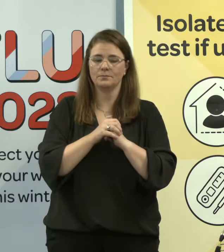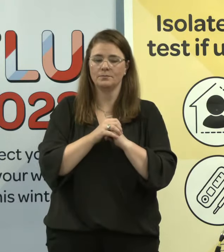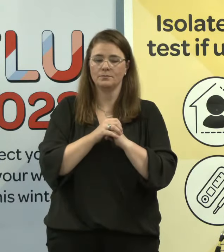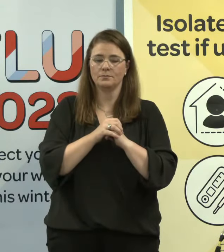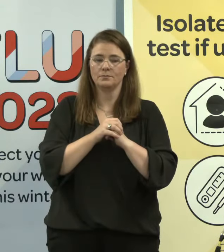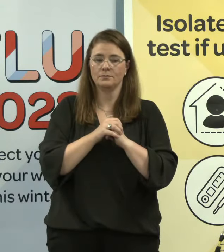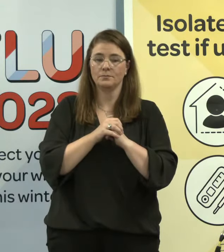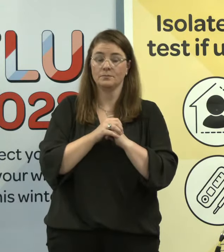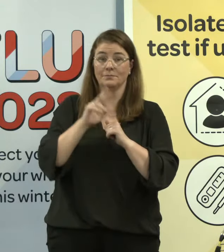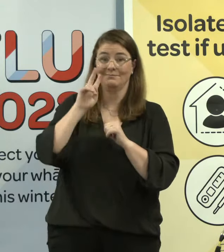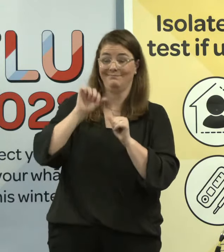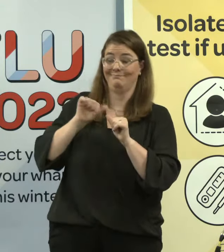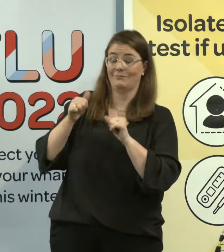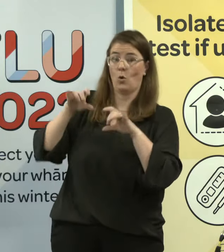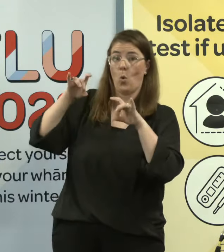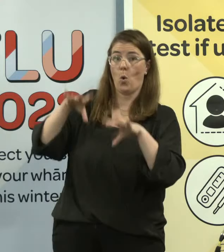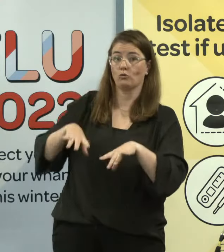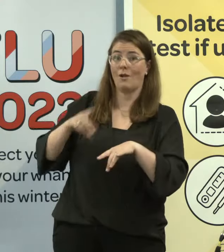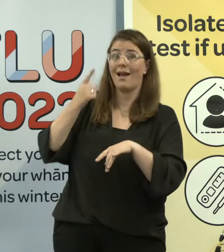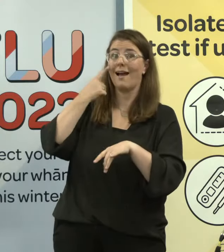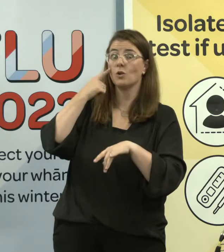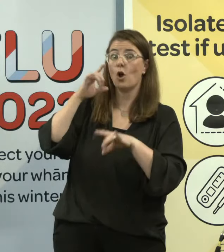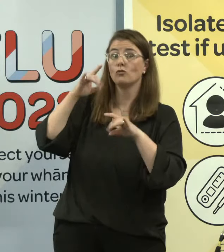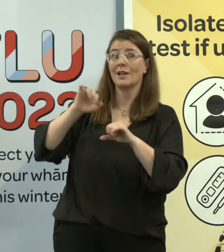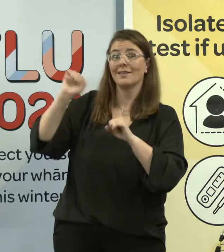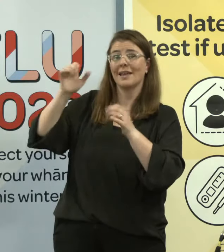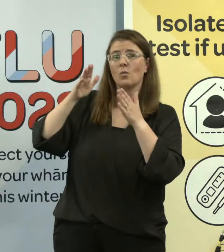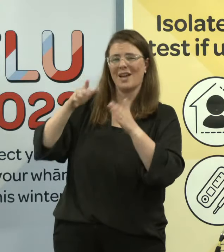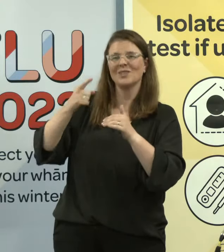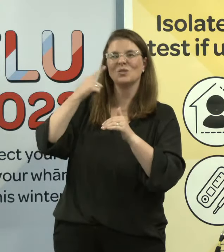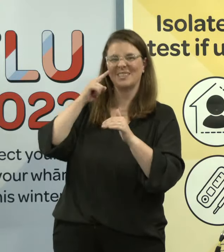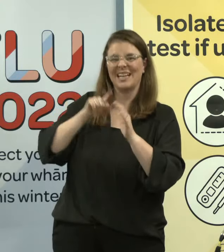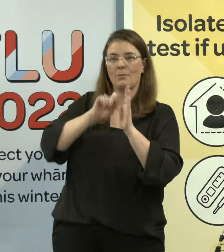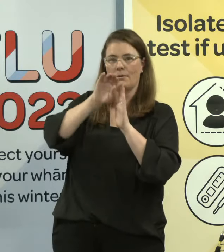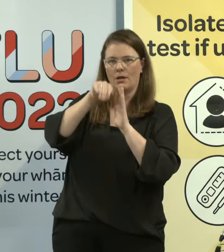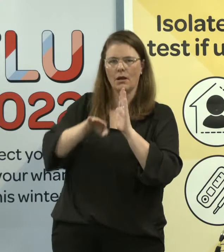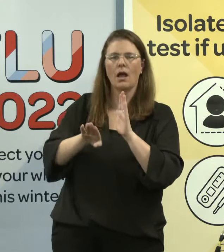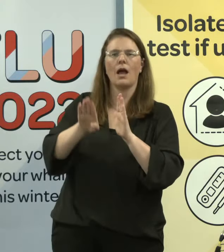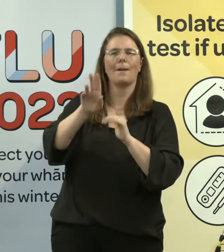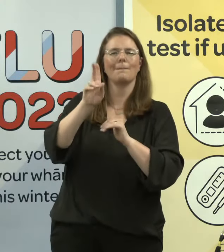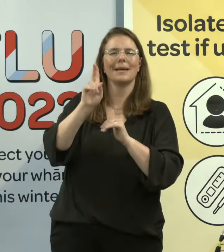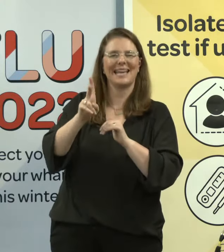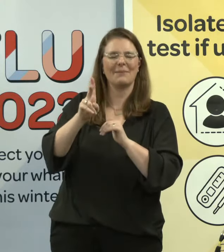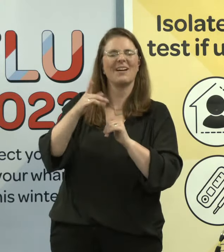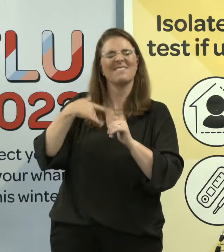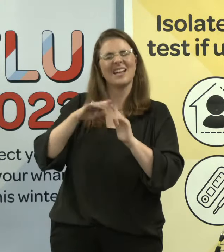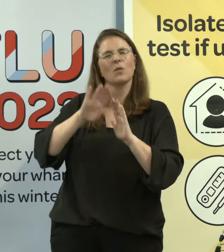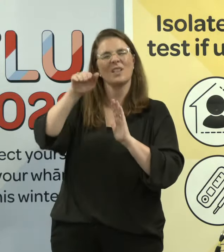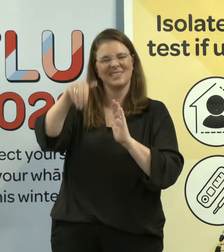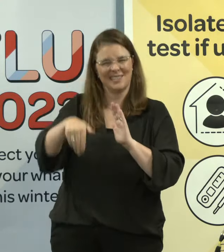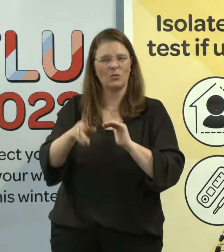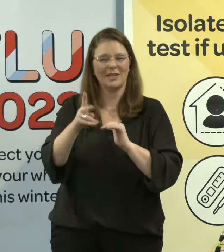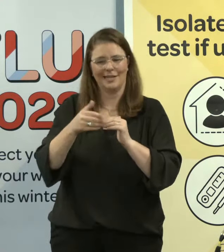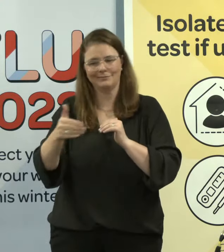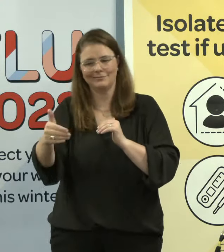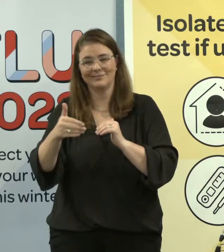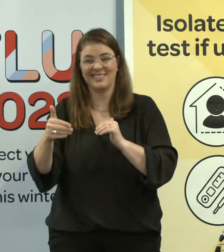ngunguru o COVID ka kite pea i etahi koikoi i te huarahi. Mena ka titiro tatou ki o tatou hoa